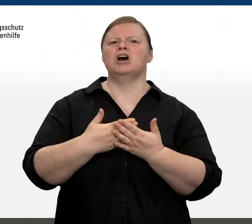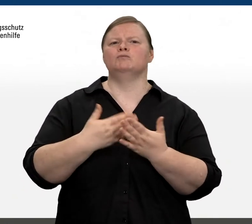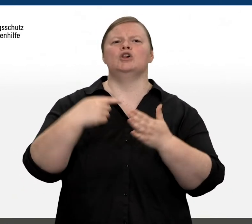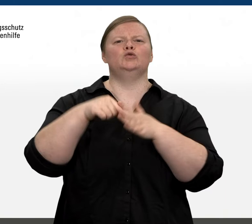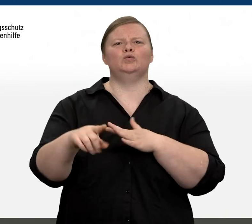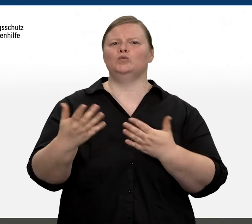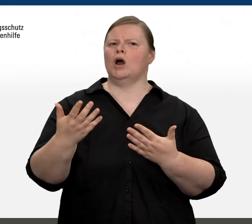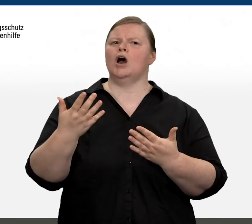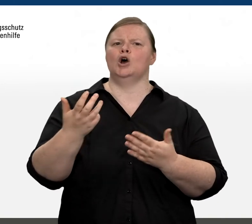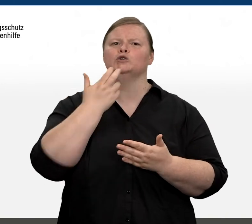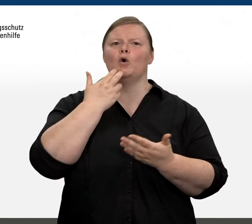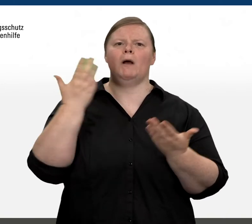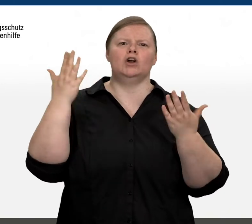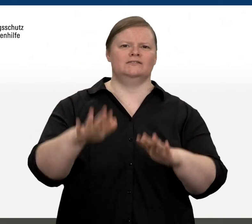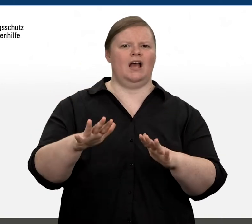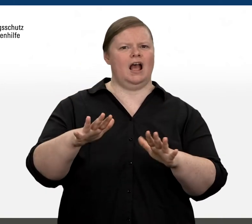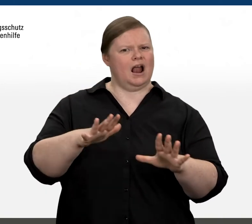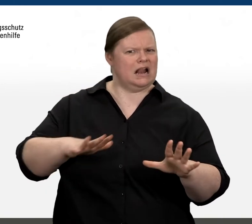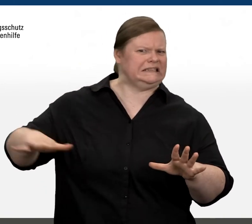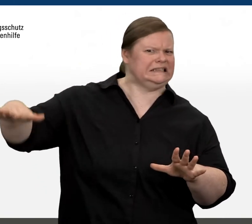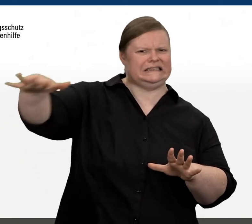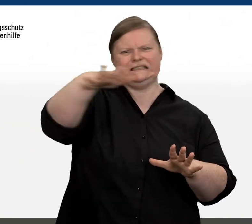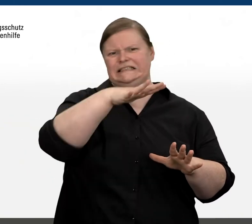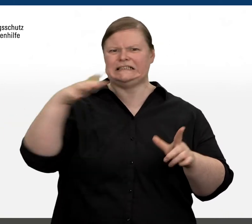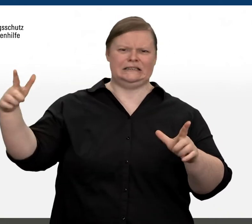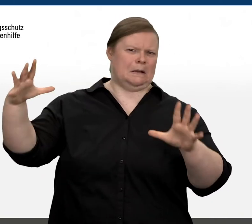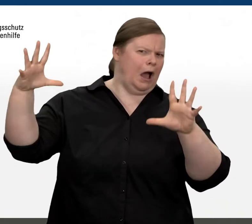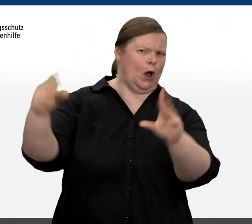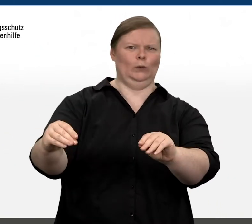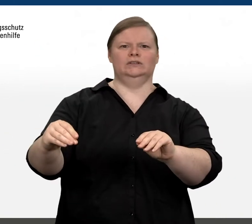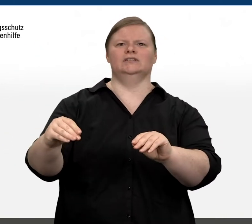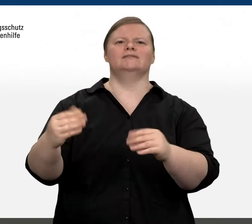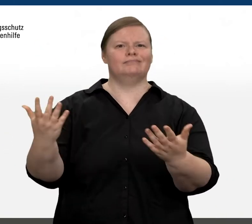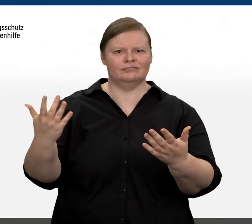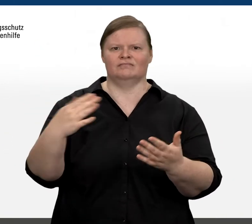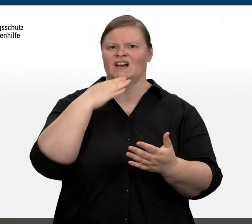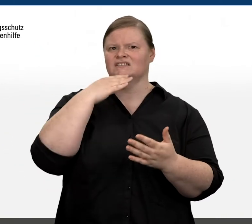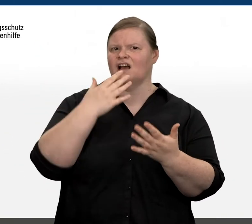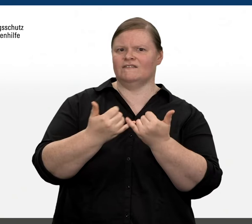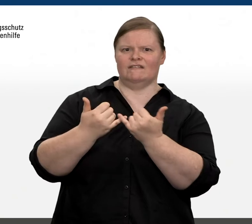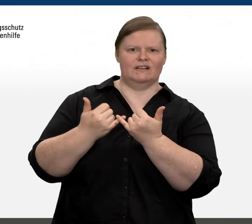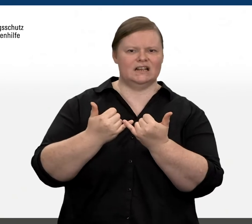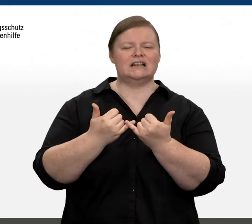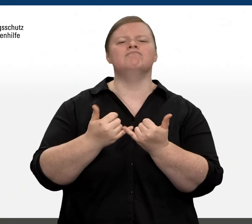zum Beispiel bei einem großflächigen Stromausfall,